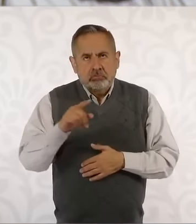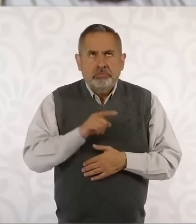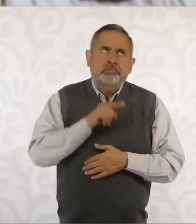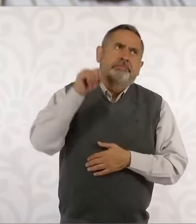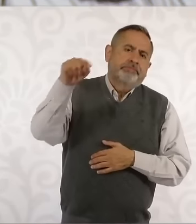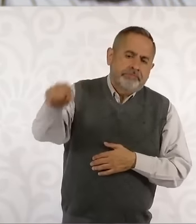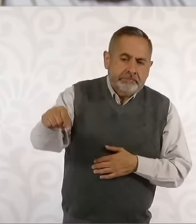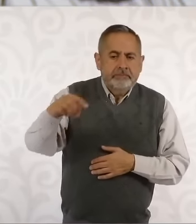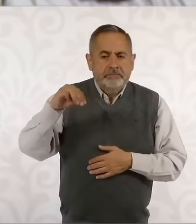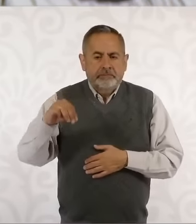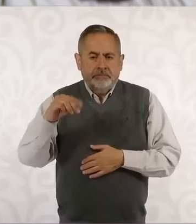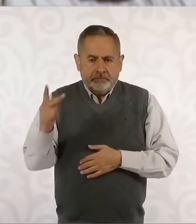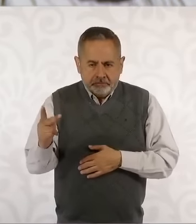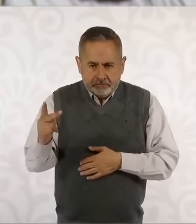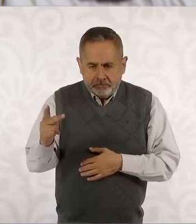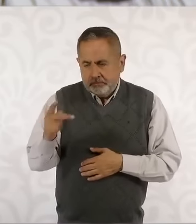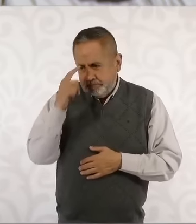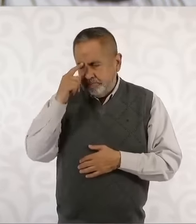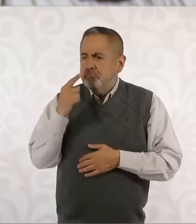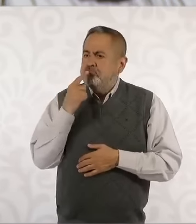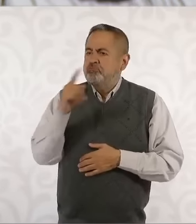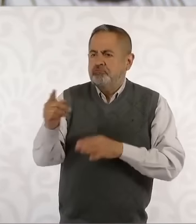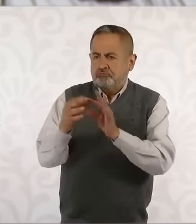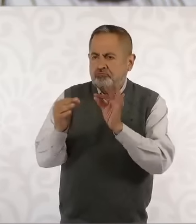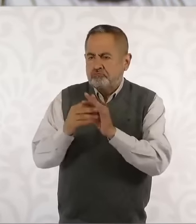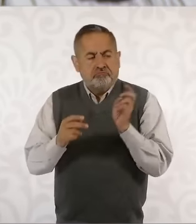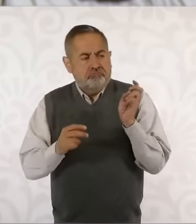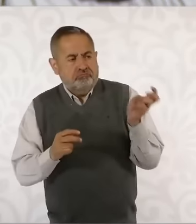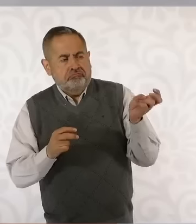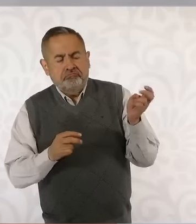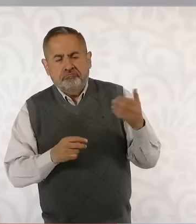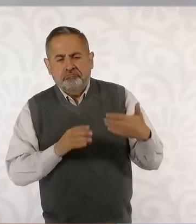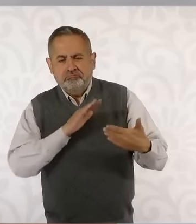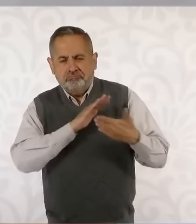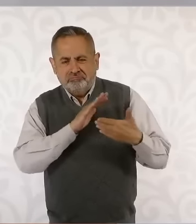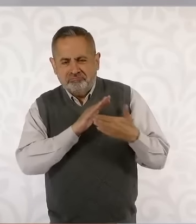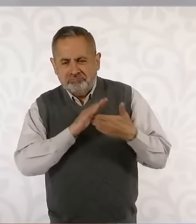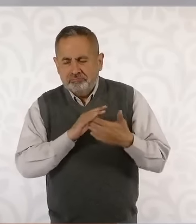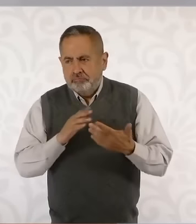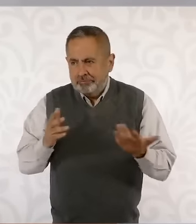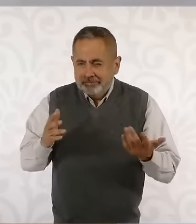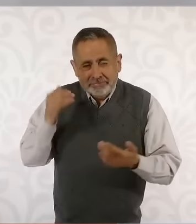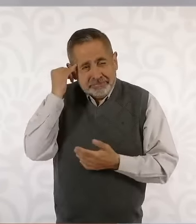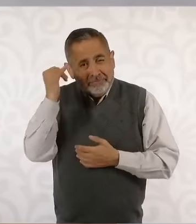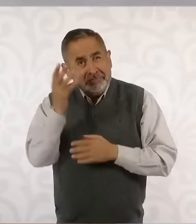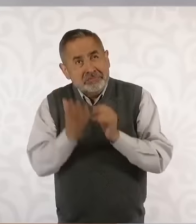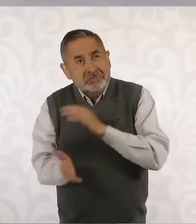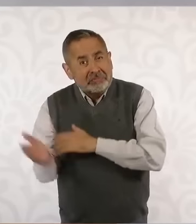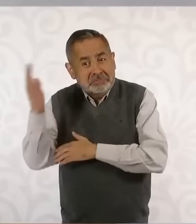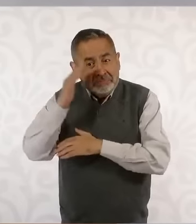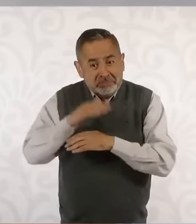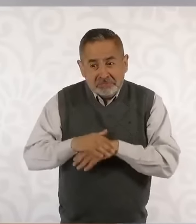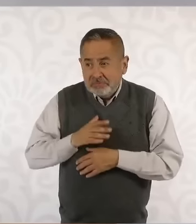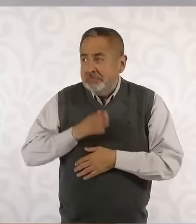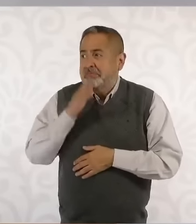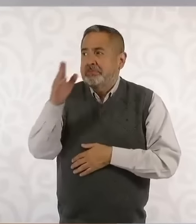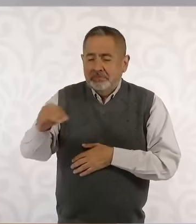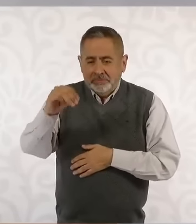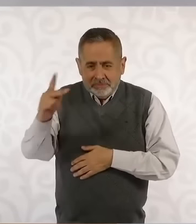Público a presentar tu denuncia. Entonces, ya es pues todo el día, ¿verdad? Y después está que